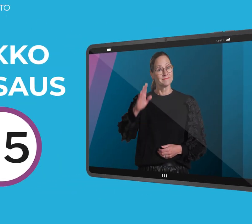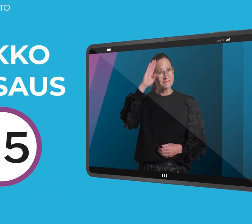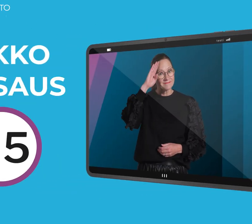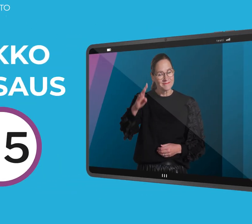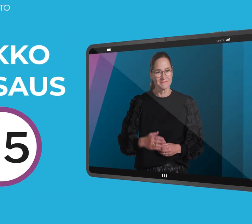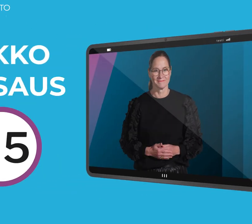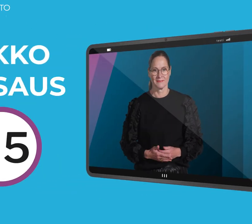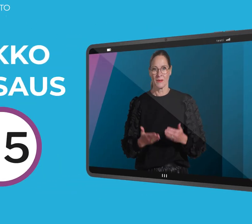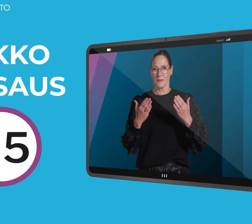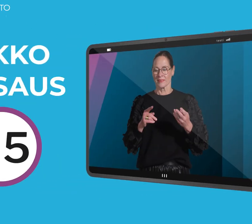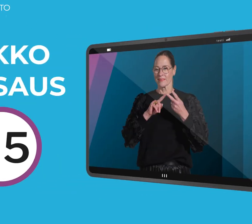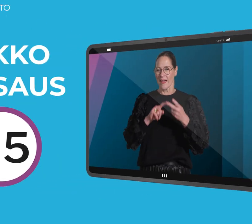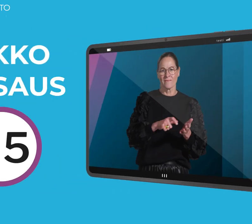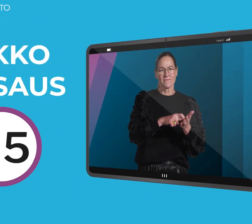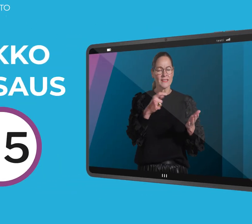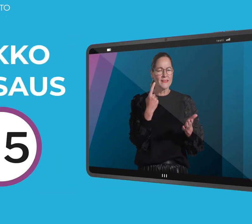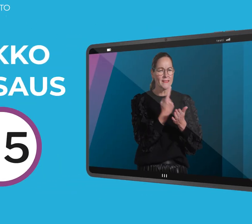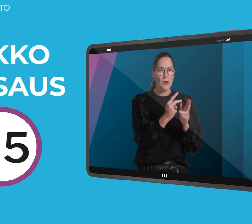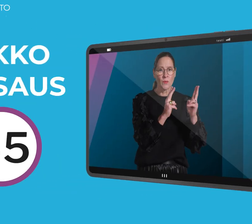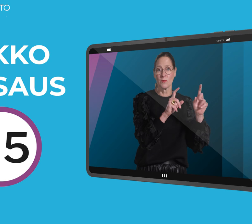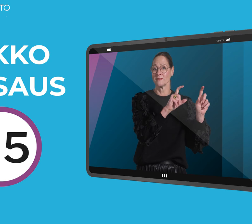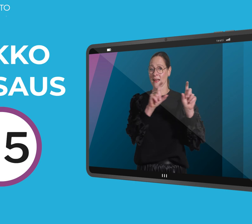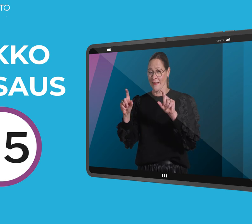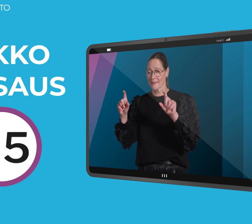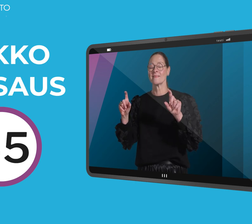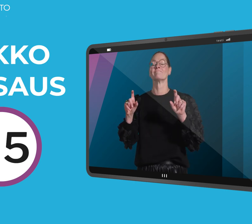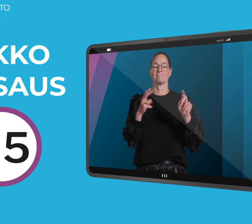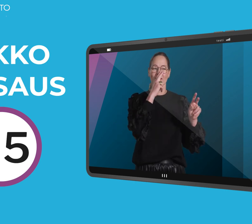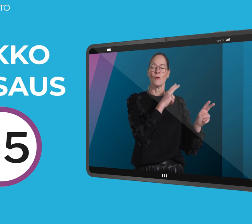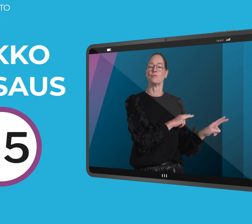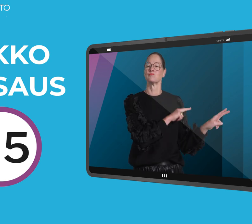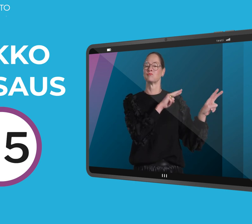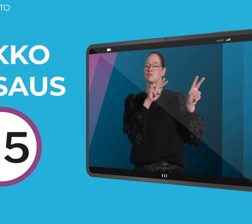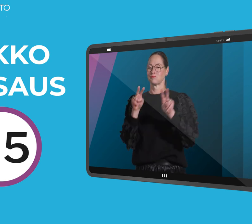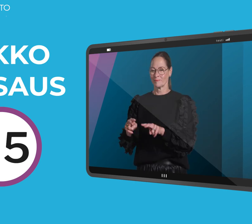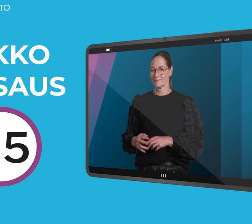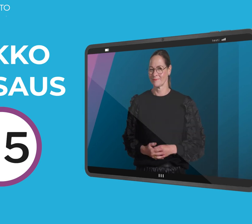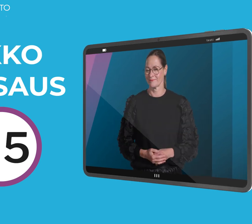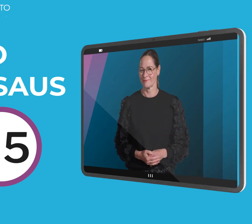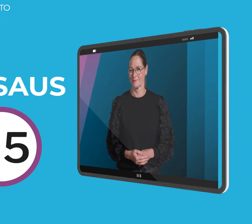Hei! On taas aika käydä läpi viikon tärkeimpiä uutisaiheita.